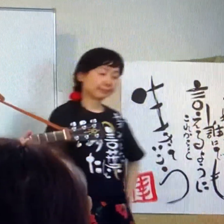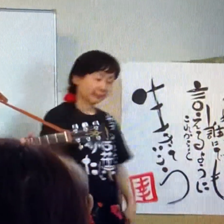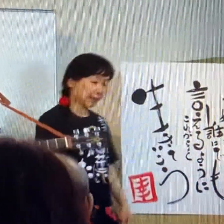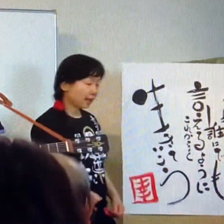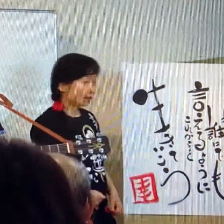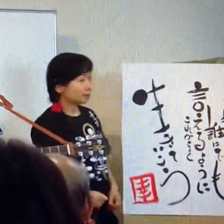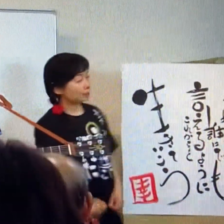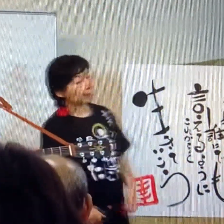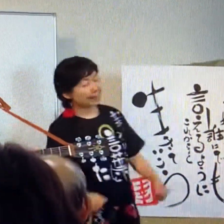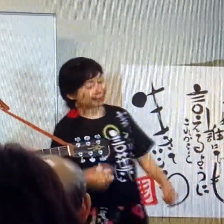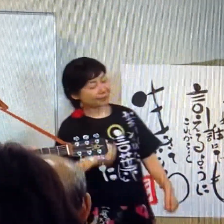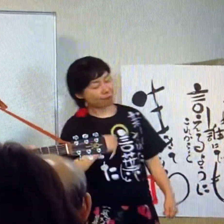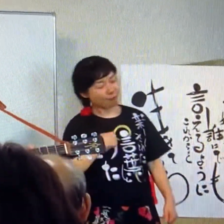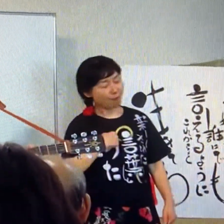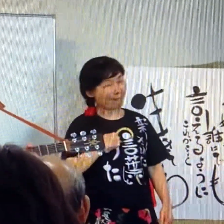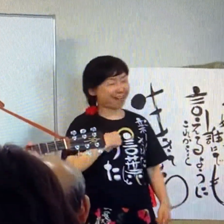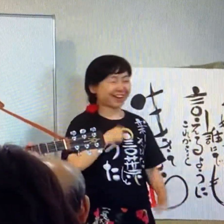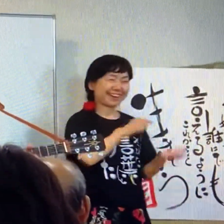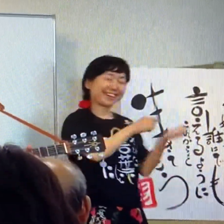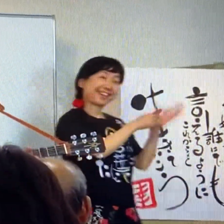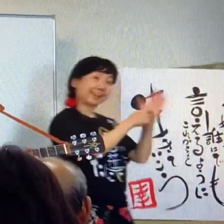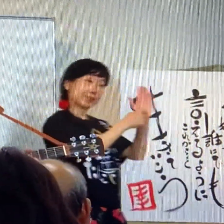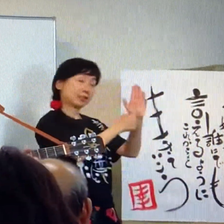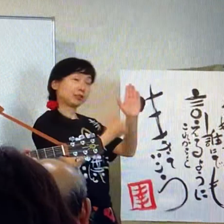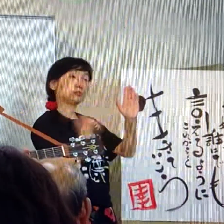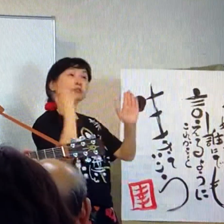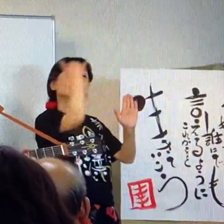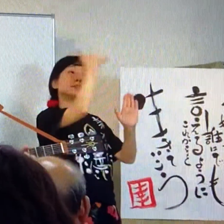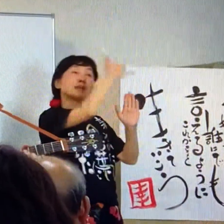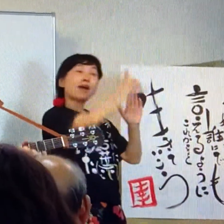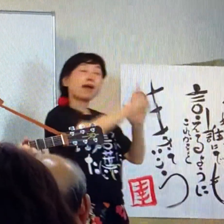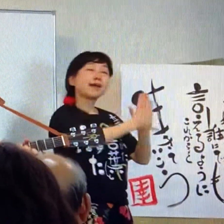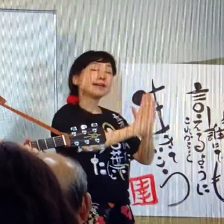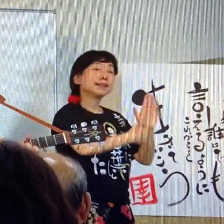私の描いた人生